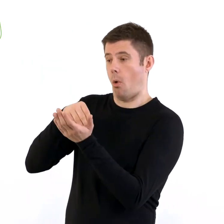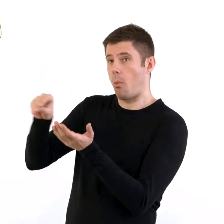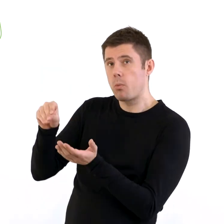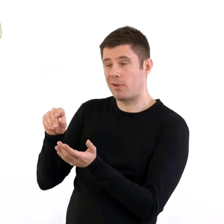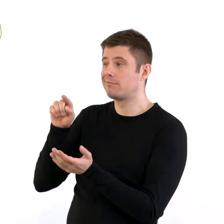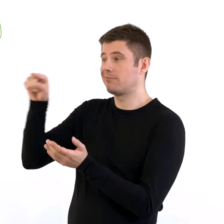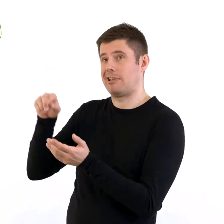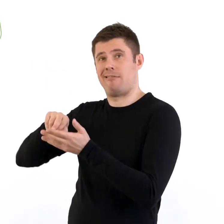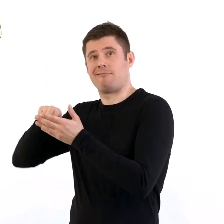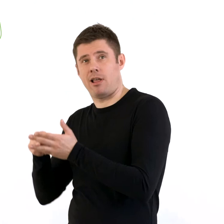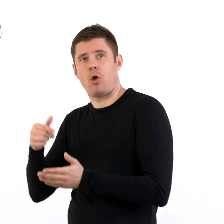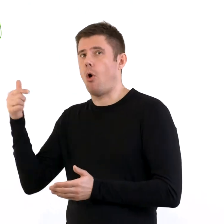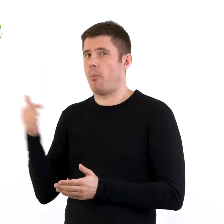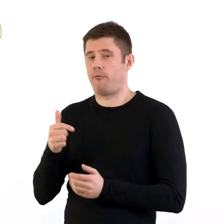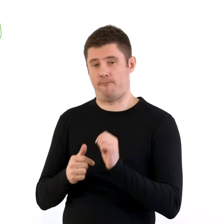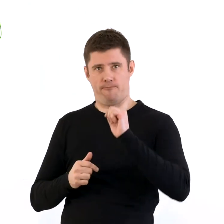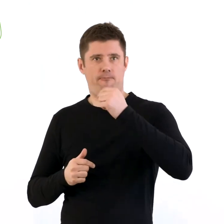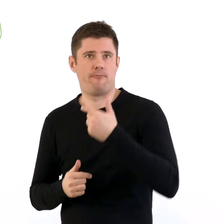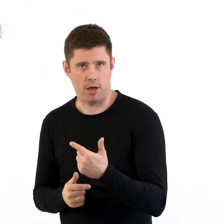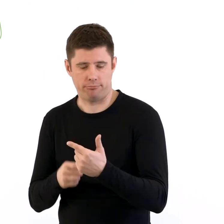Obowiązkowe opłaty przy rejestracji: